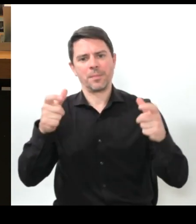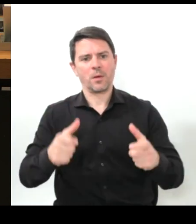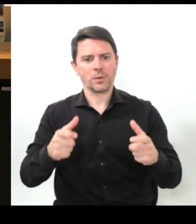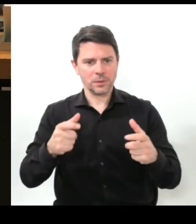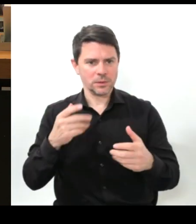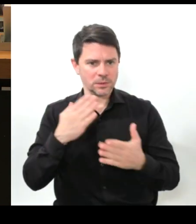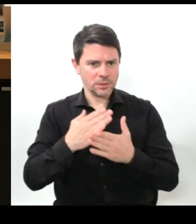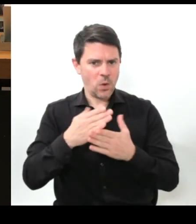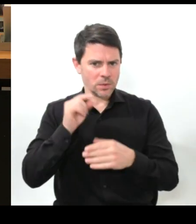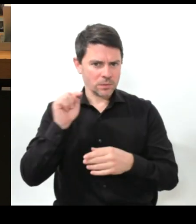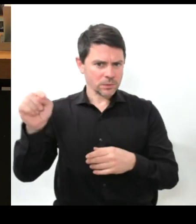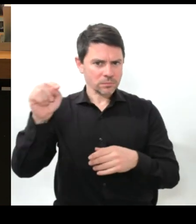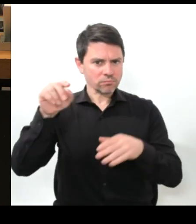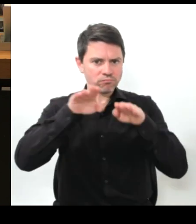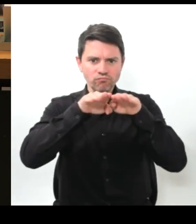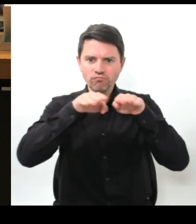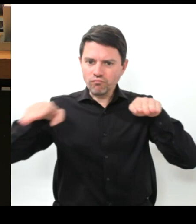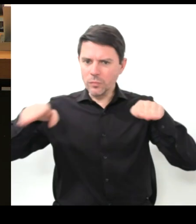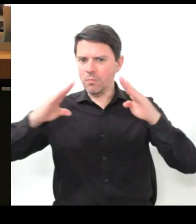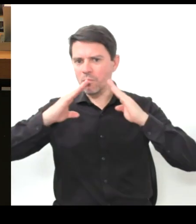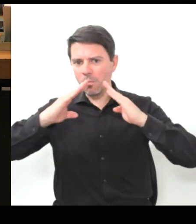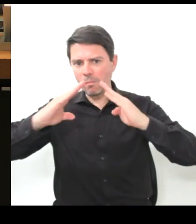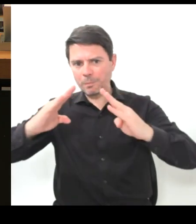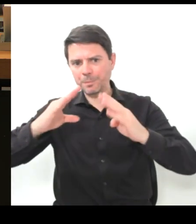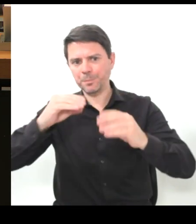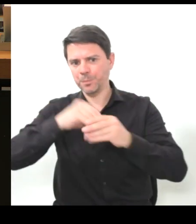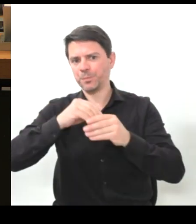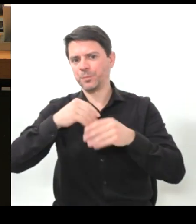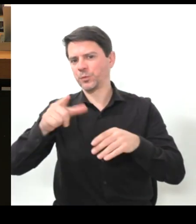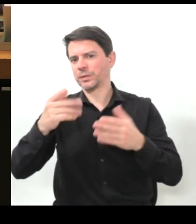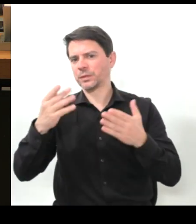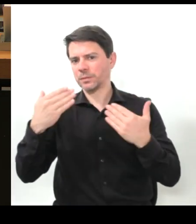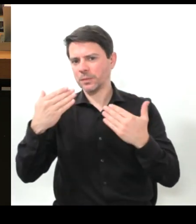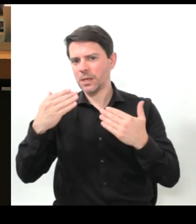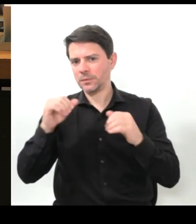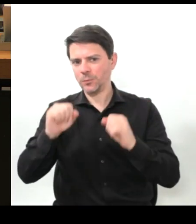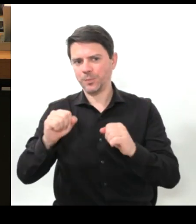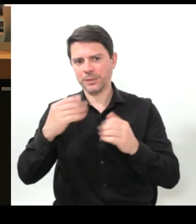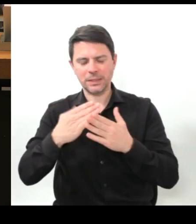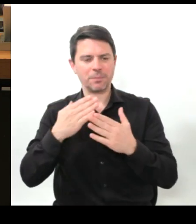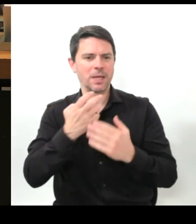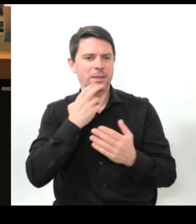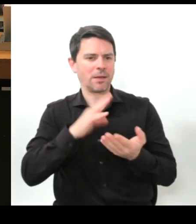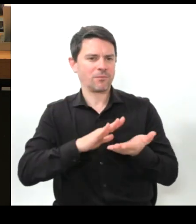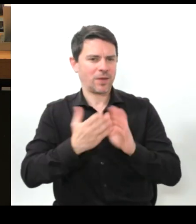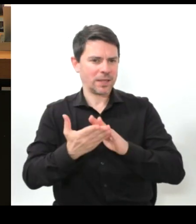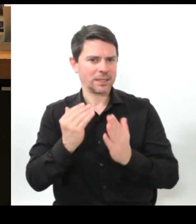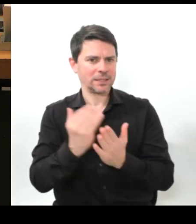Wir wollen das gesamte Berliner Solar Potenzial heben, und dafür müssen wir richtig und bürokratische Barrieren